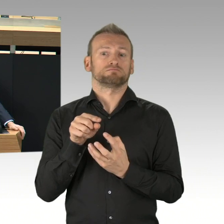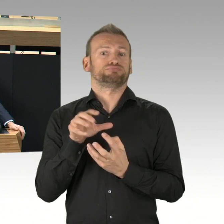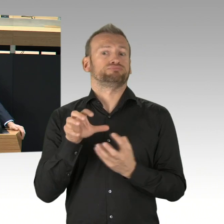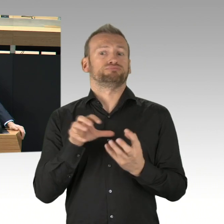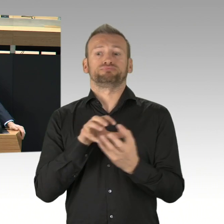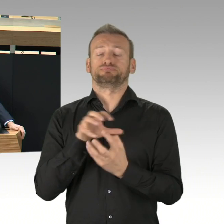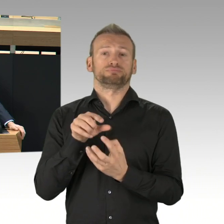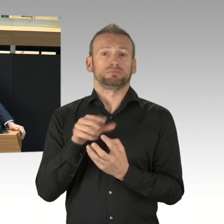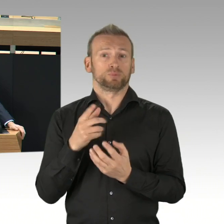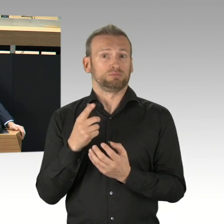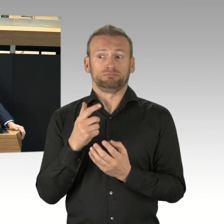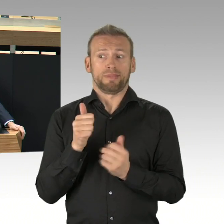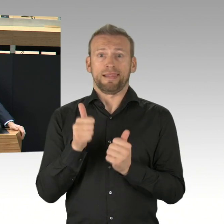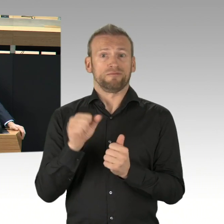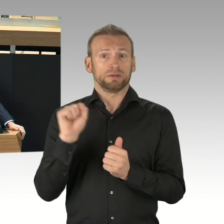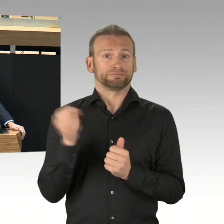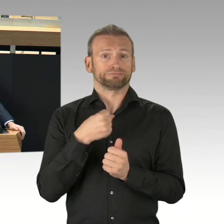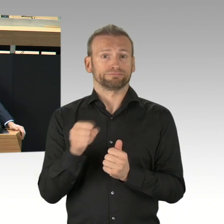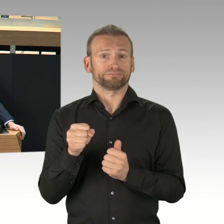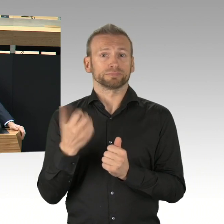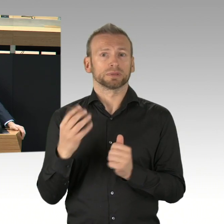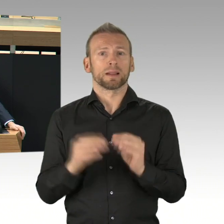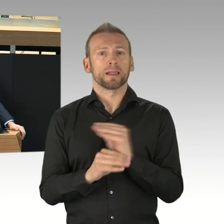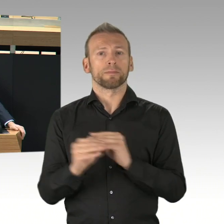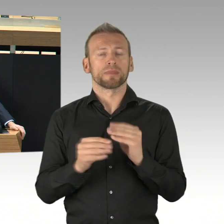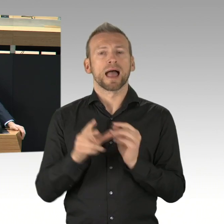zwischen Wohnungsgebern und Mieterinnen und Mietern. Sie haben den Eindruck vermittelt,